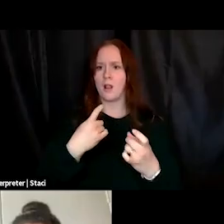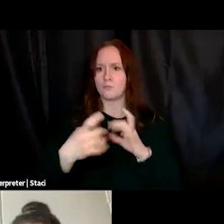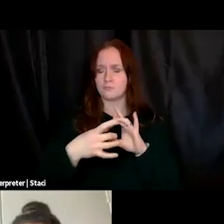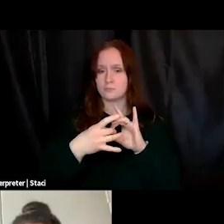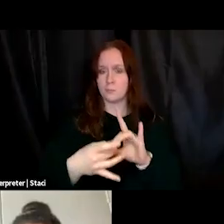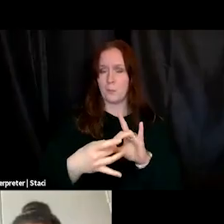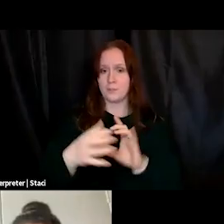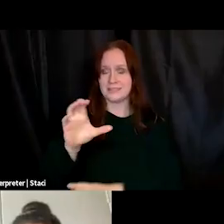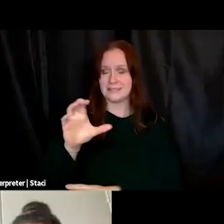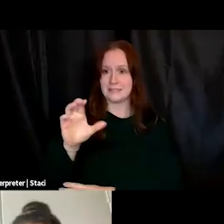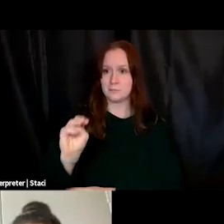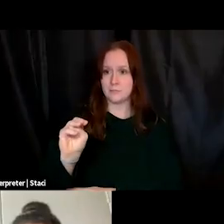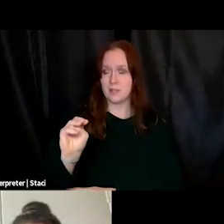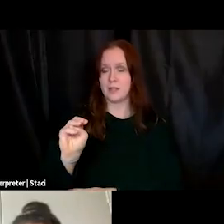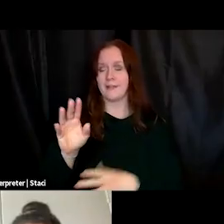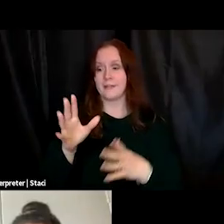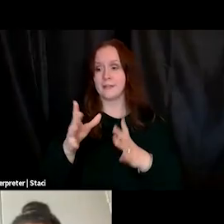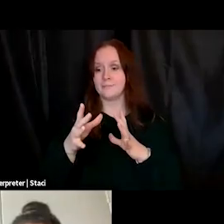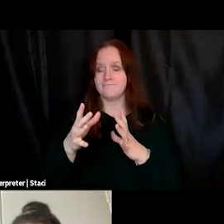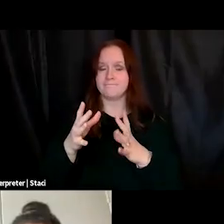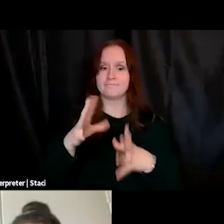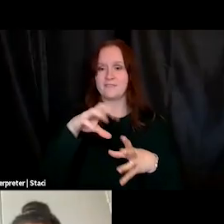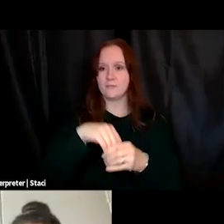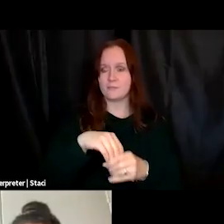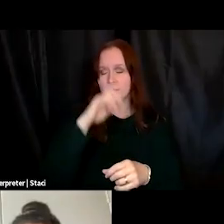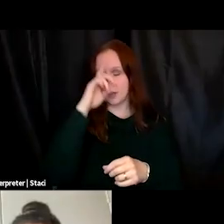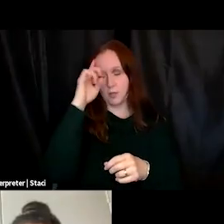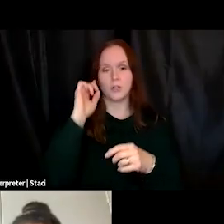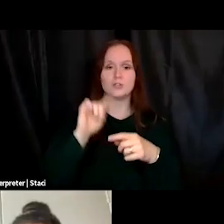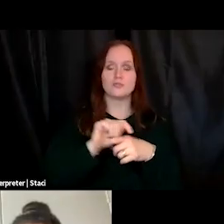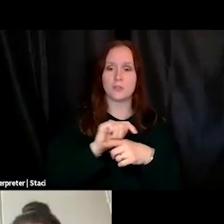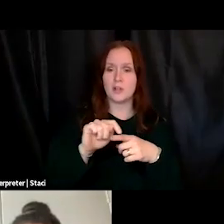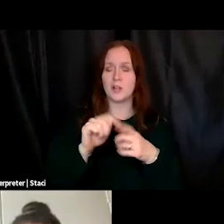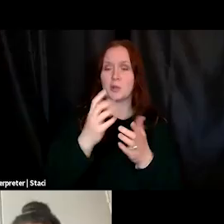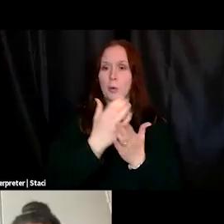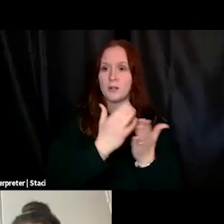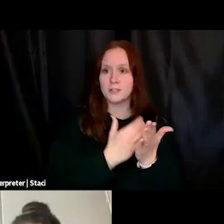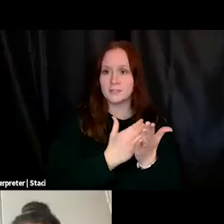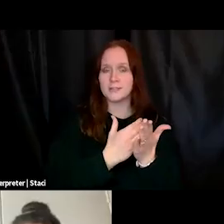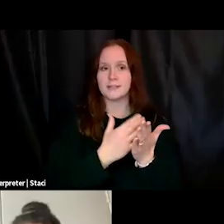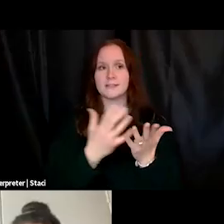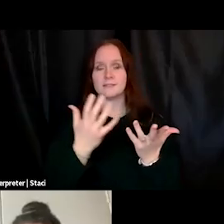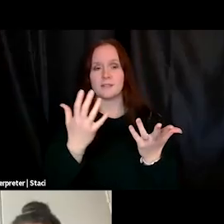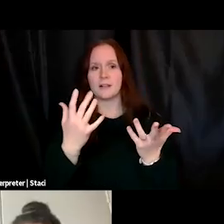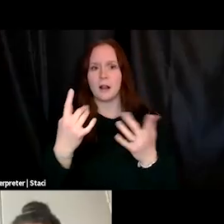Entonces, antes de comenzar, voy a compartir algunos elementos preliminares.